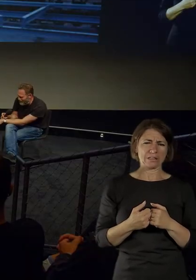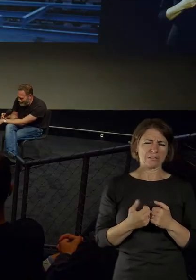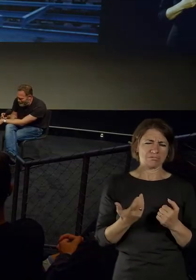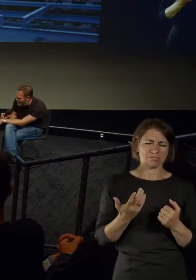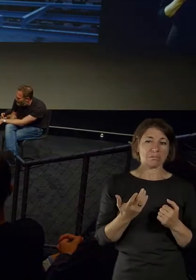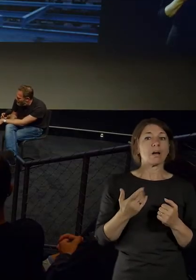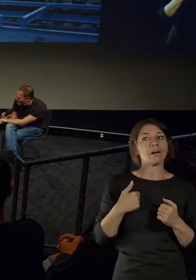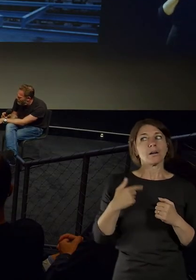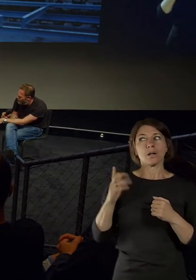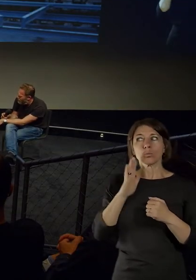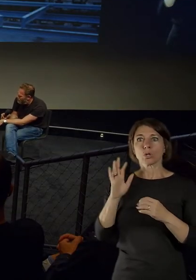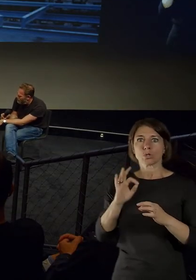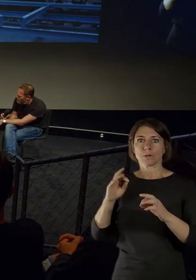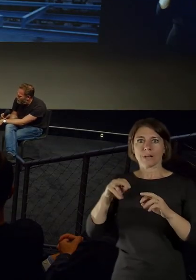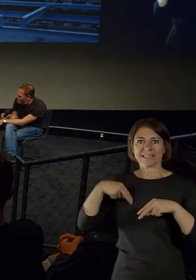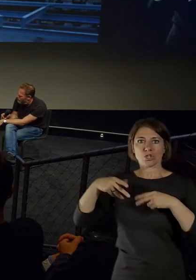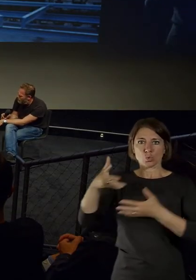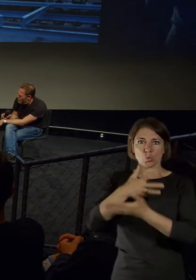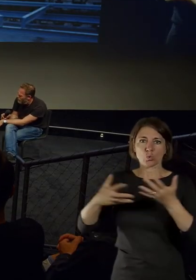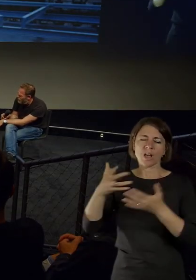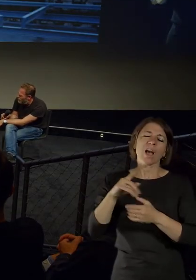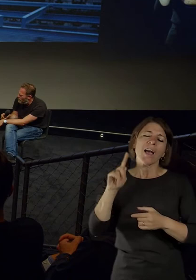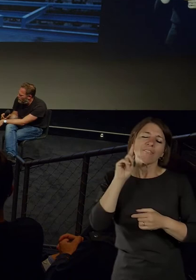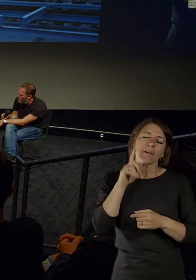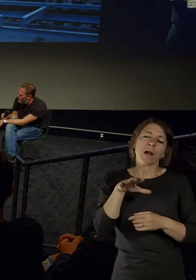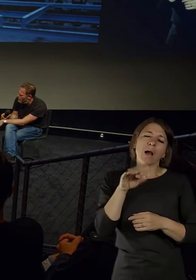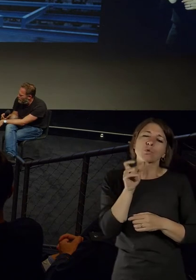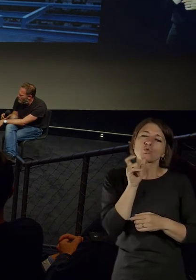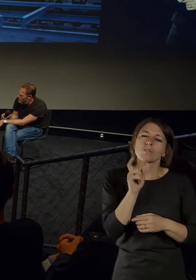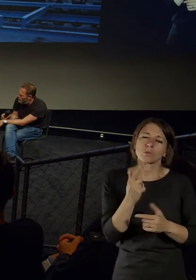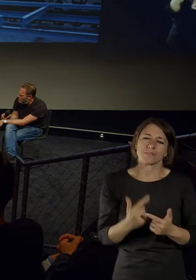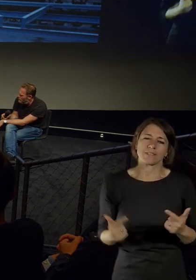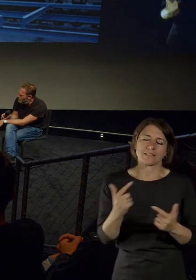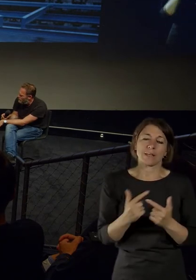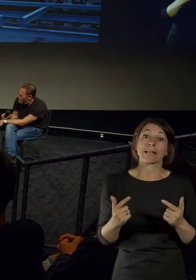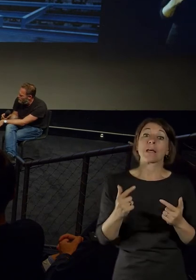A je to jenom pojem. Ano, je to věž. Metropolitní plán stanovuje úplný strop